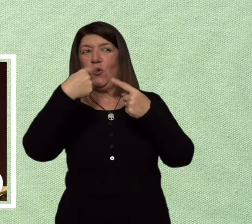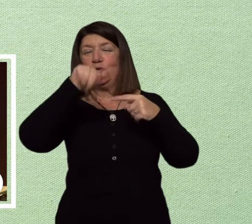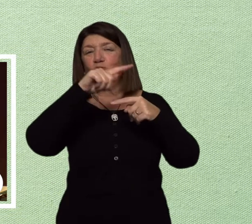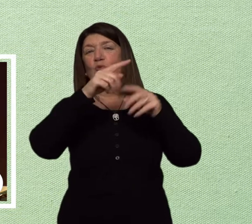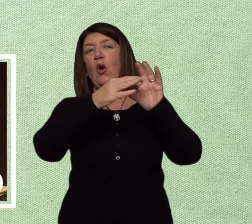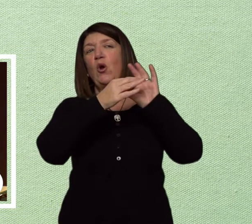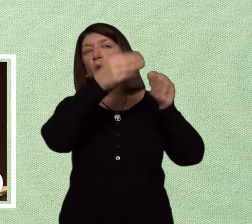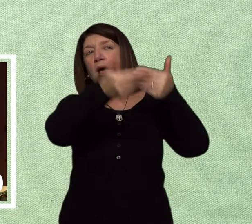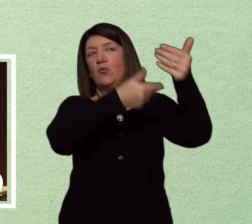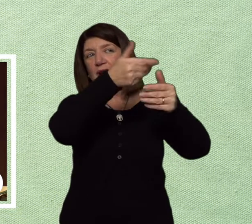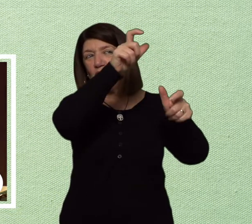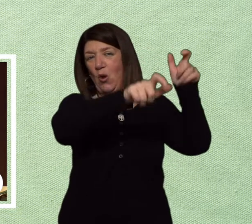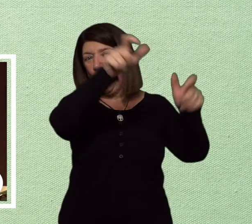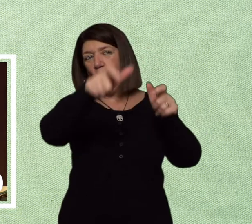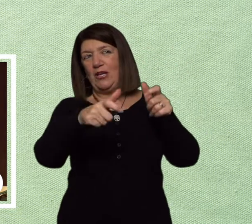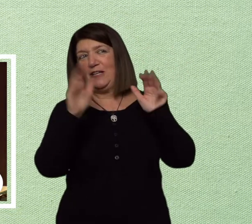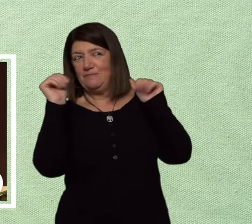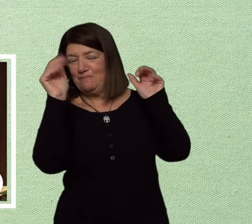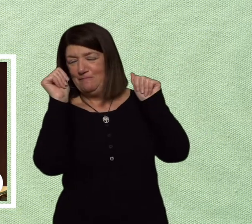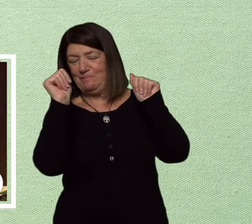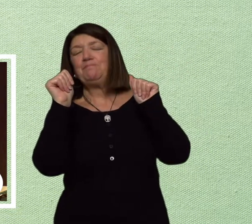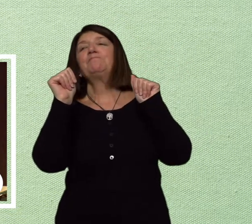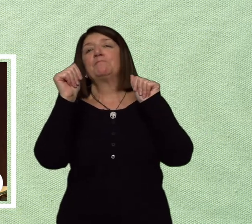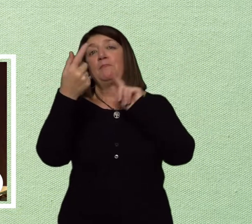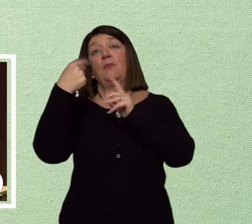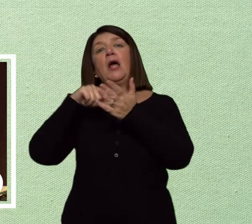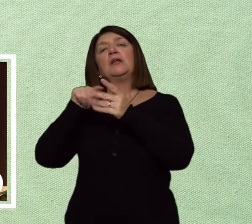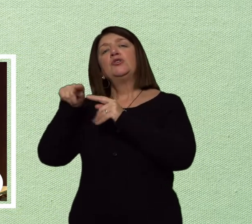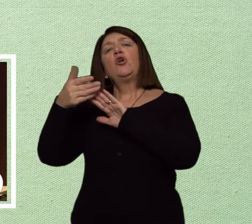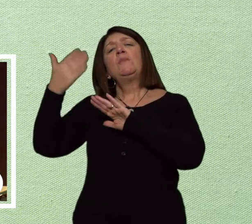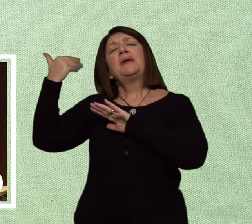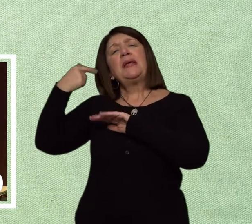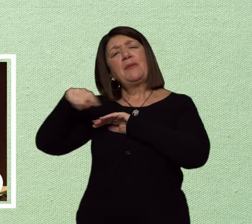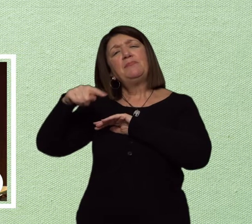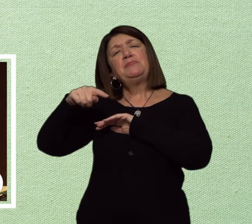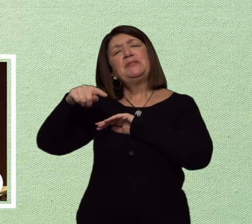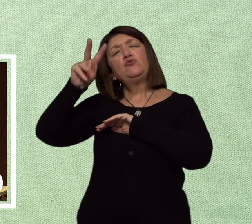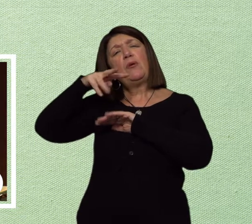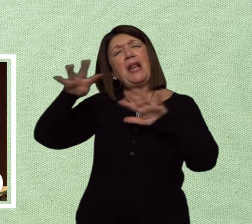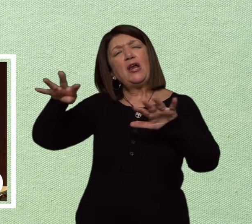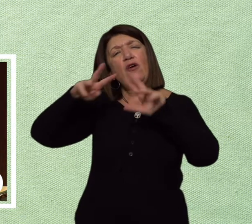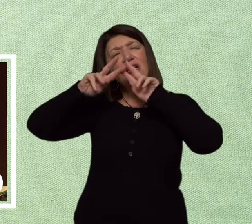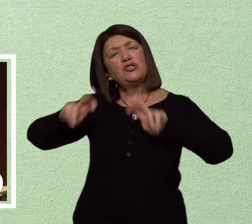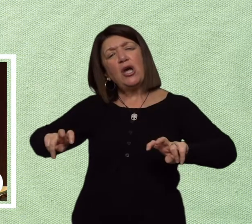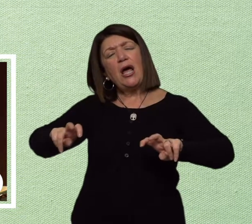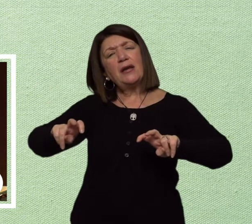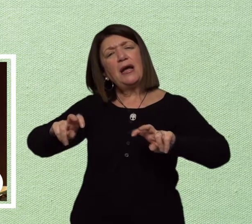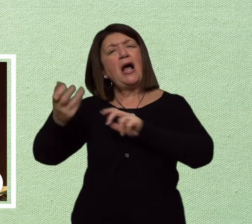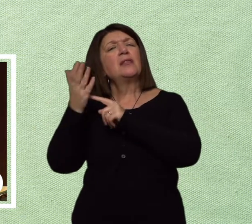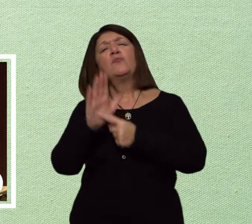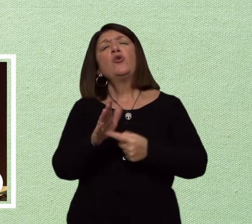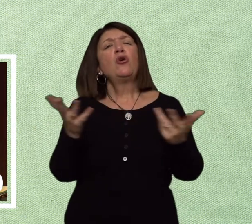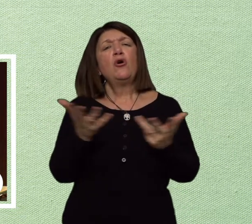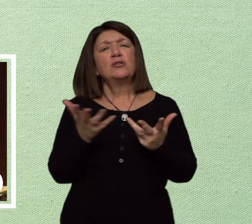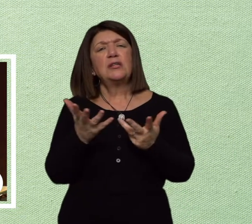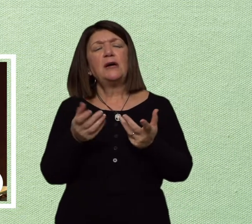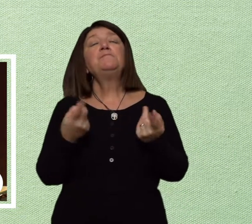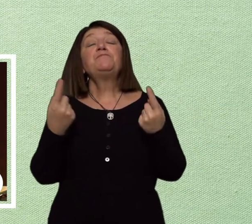Cosa ci diceva un po'? Facciamo un sunto di questa ricerca: ci diceva che la prevenzione